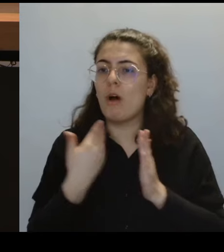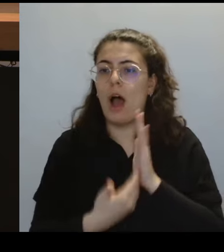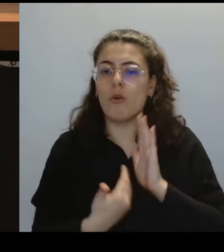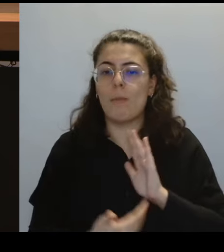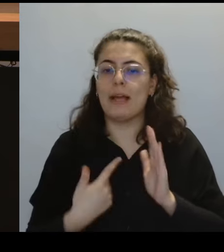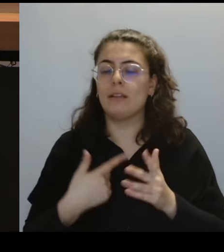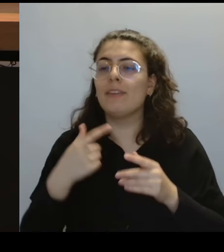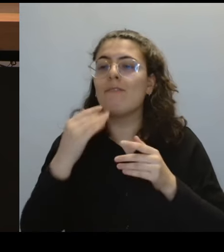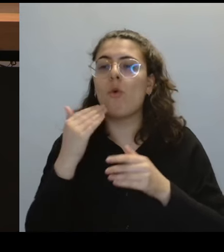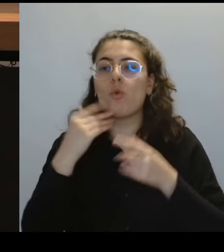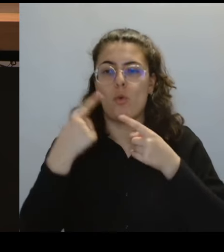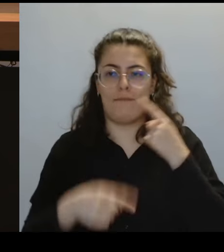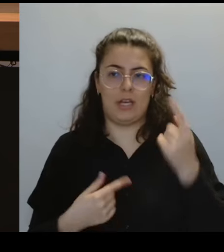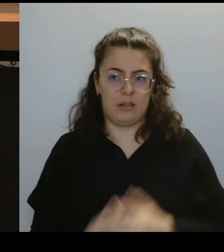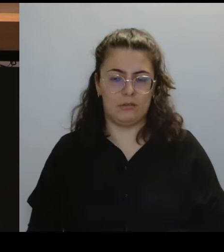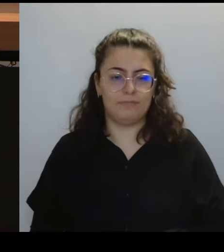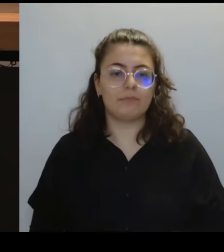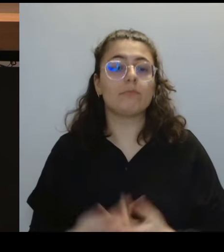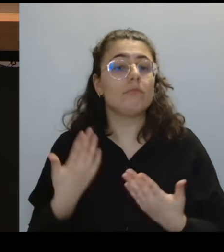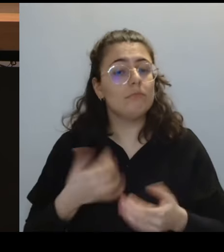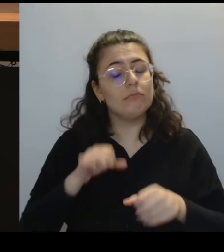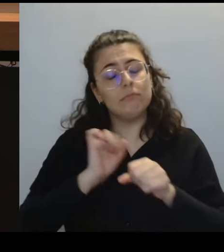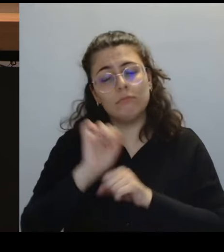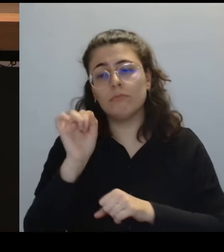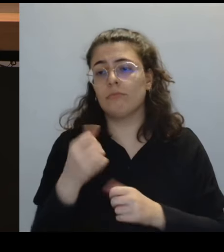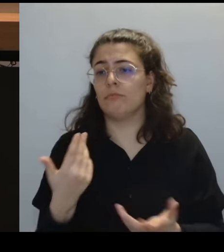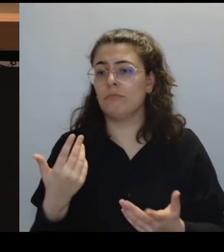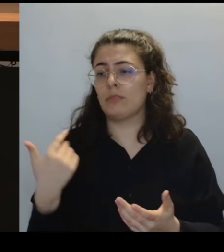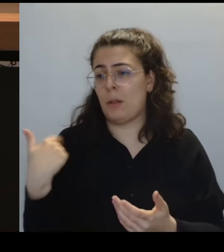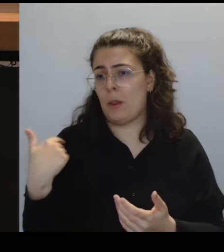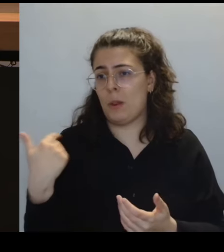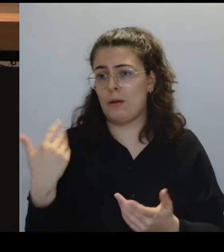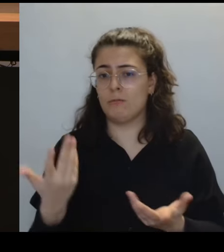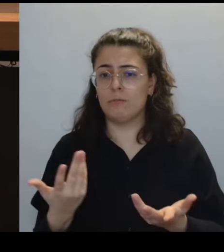nun kürzlich selbst den Anspruchskreis der WBS Berechtigten erweitert,